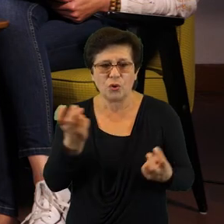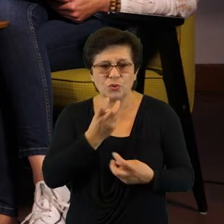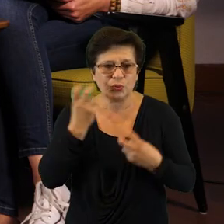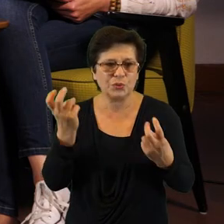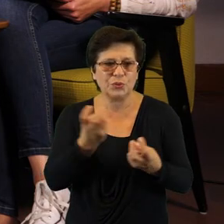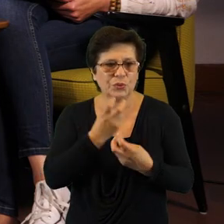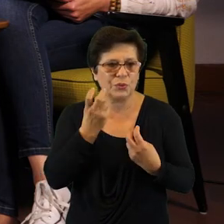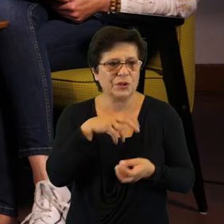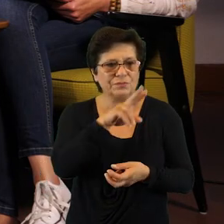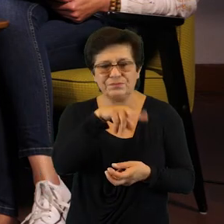Rozgląda się.